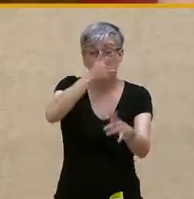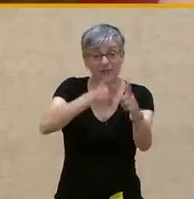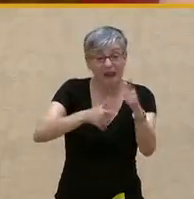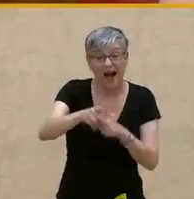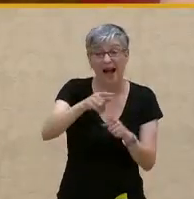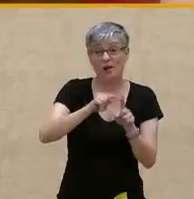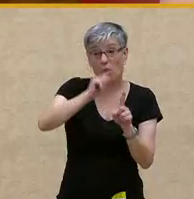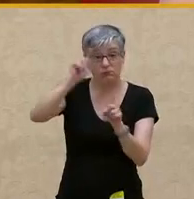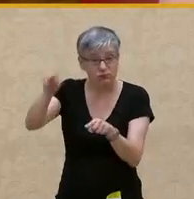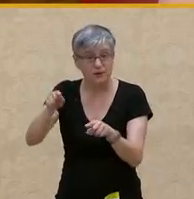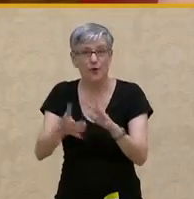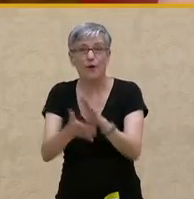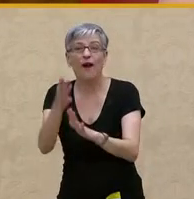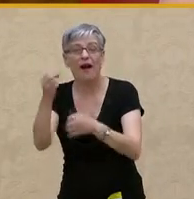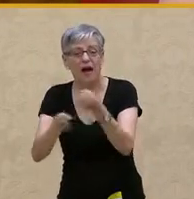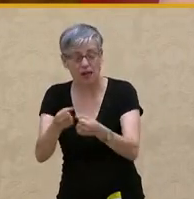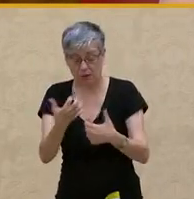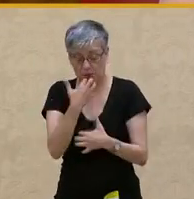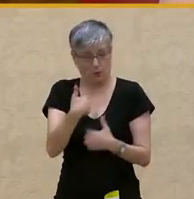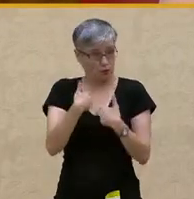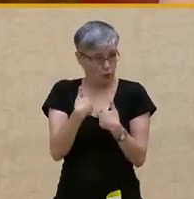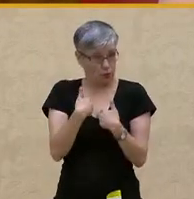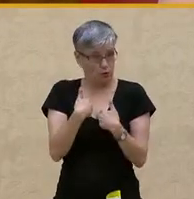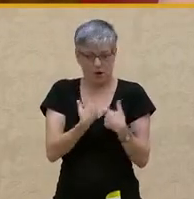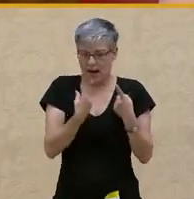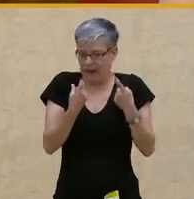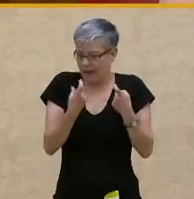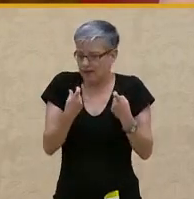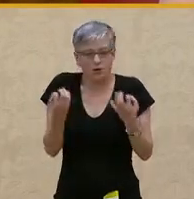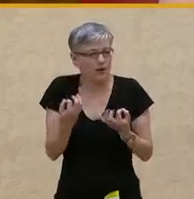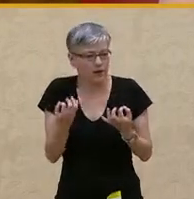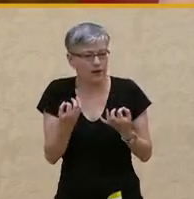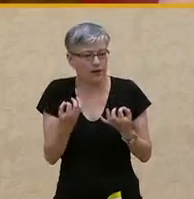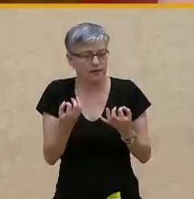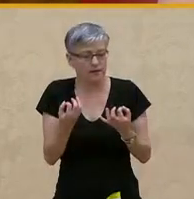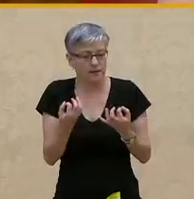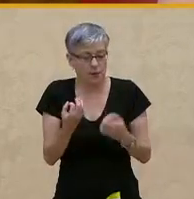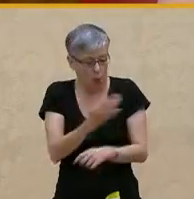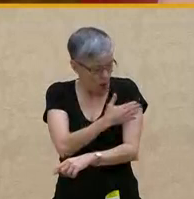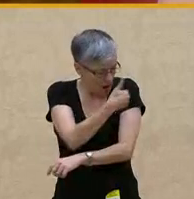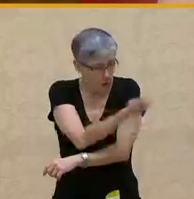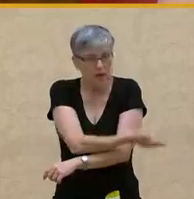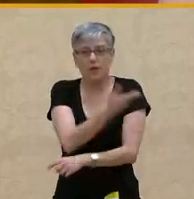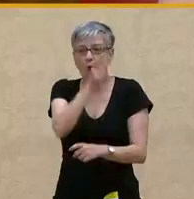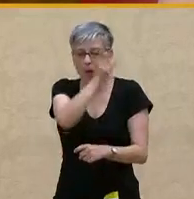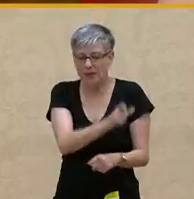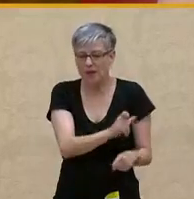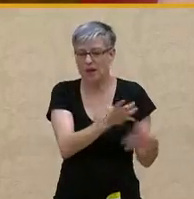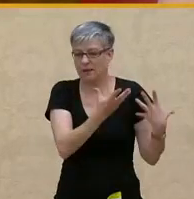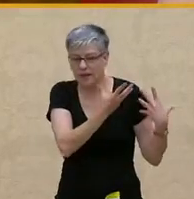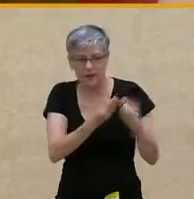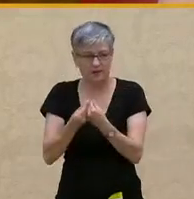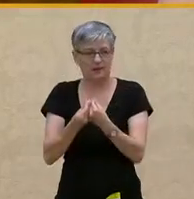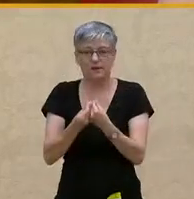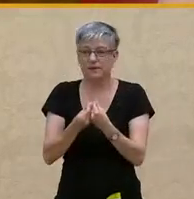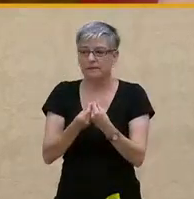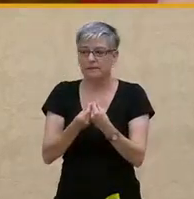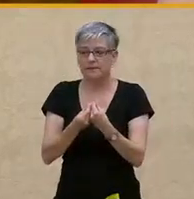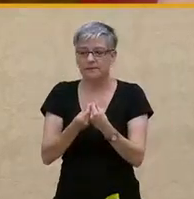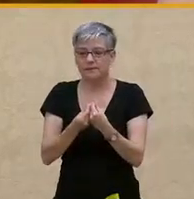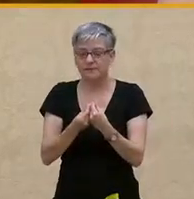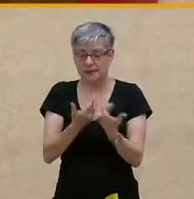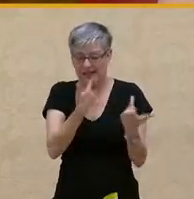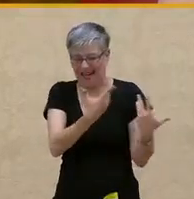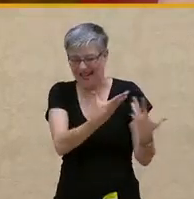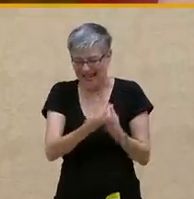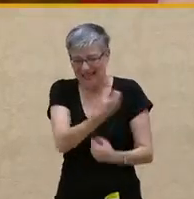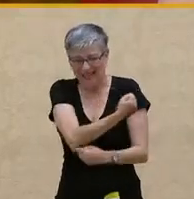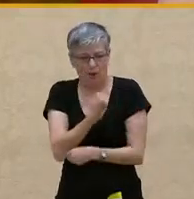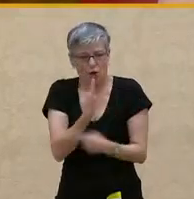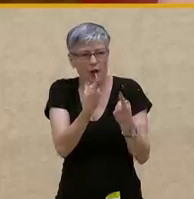esas carreras, yo en mi caso necesito esa persona al lado, esa asistencia que nos, ese apoyo que,